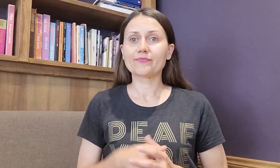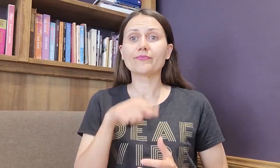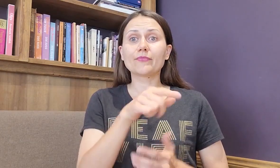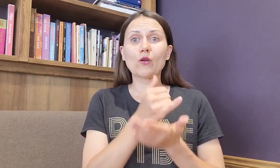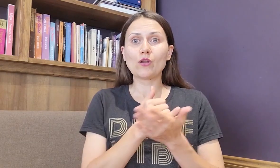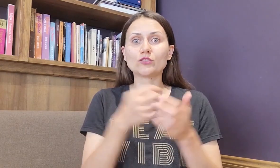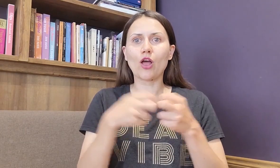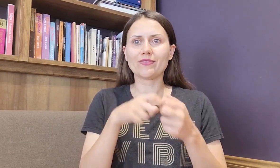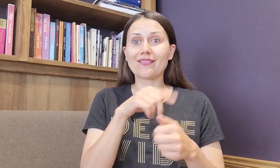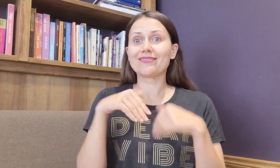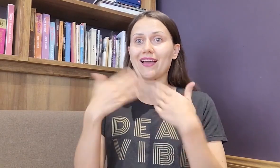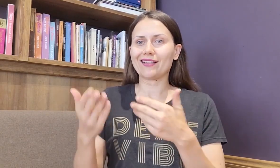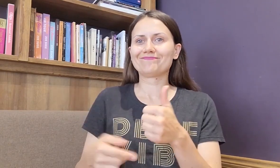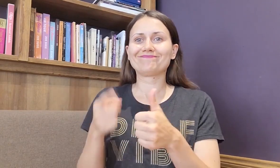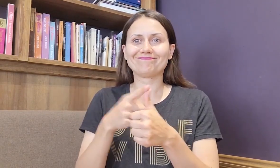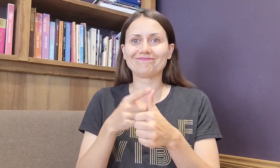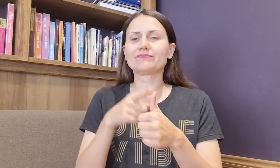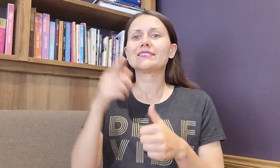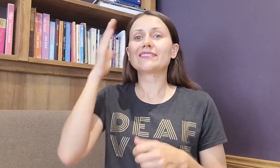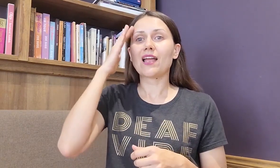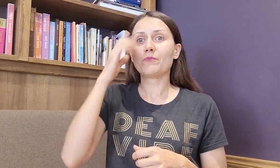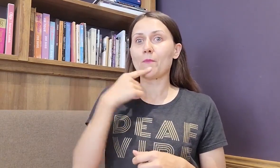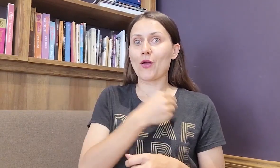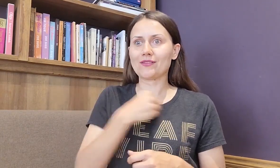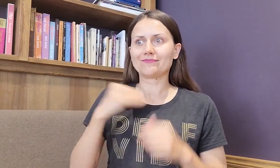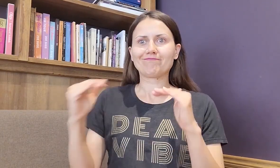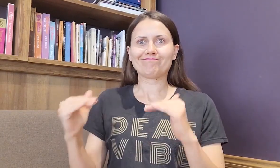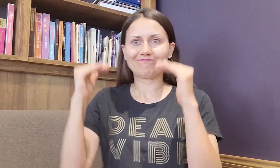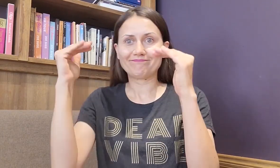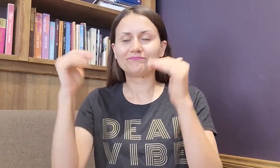Zakładamy, że kurs online: • podniesie poziom znajomości języka polskiego,